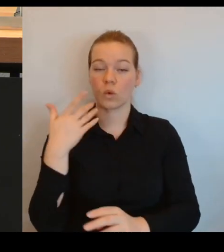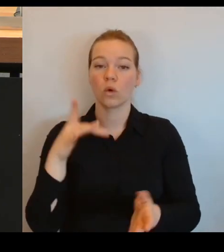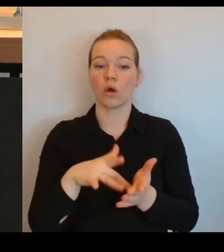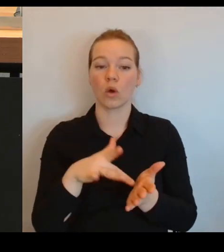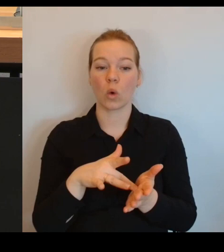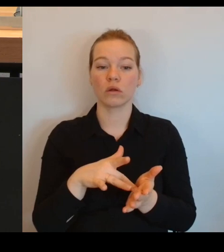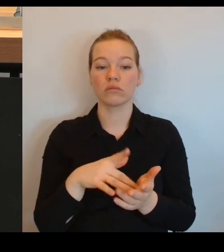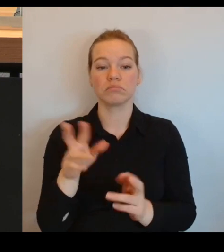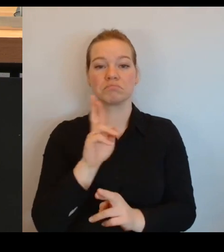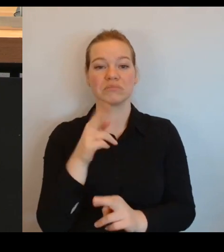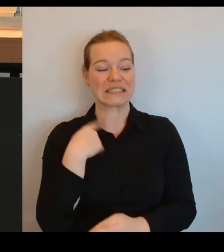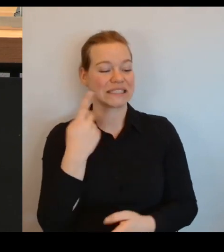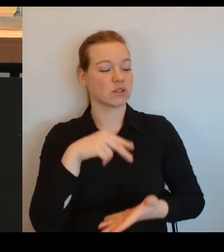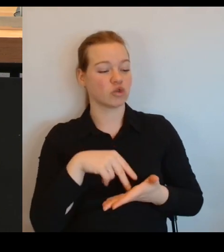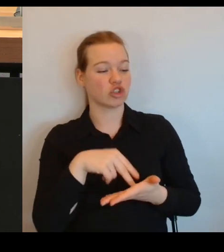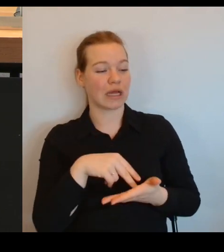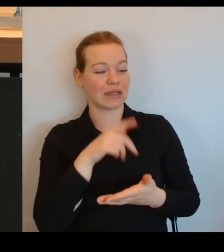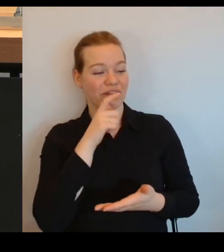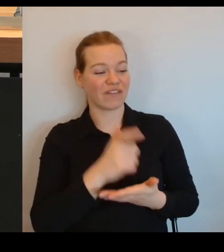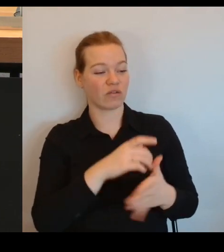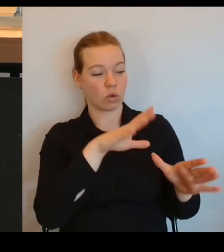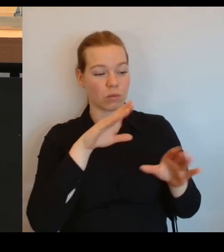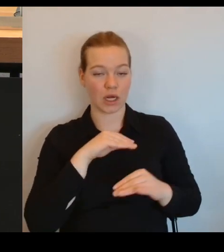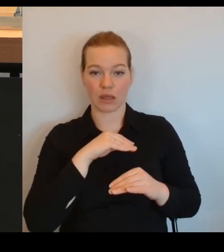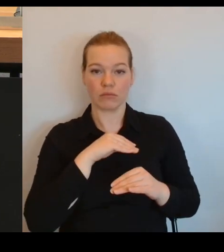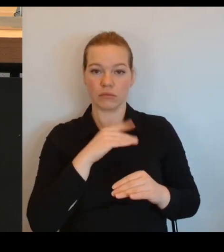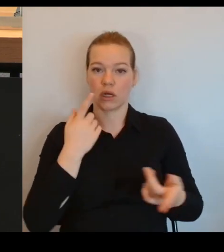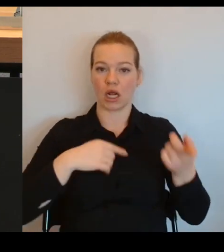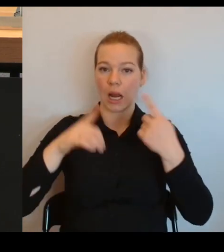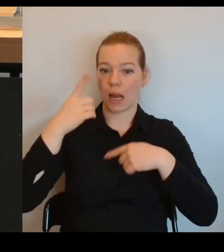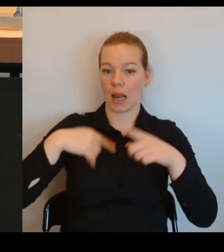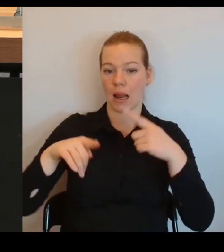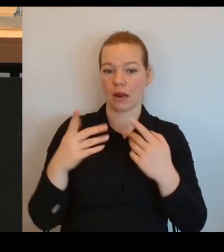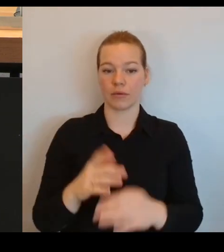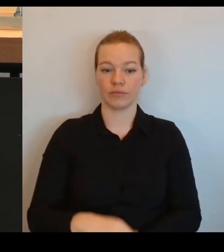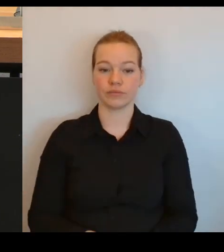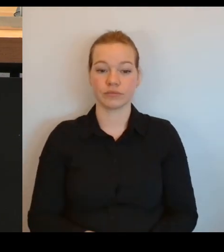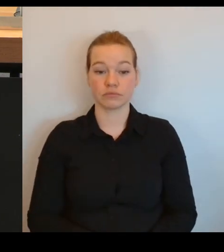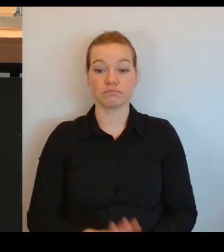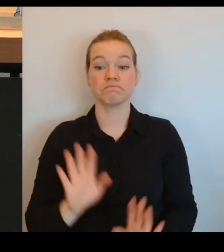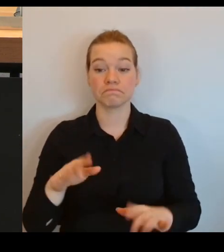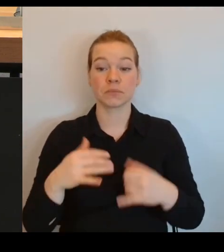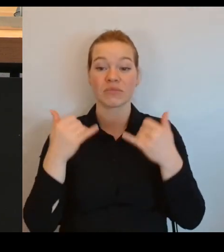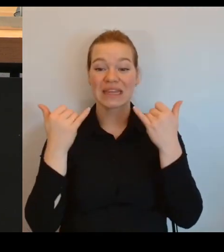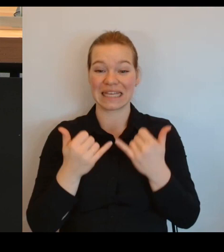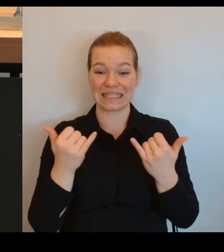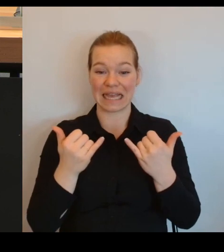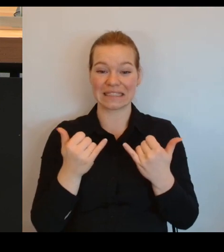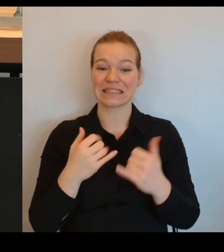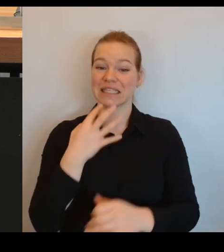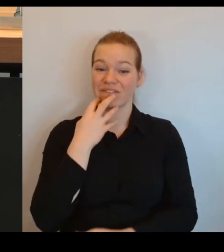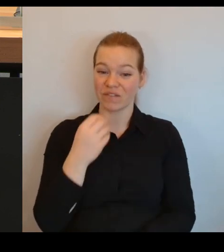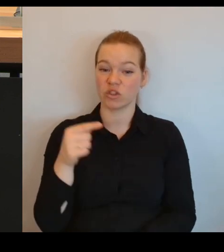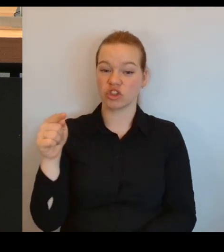übernehmen und aus dem Kessel Buntes ein Feinschmeckermenü kredenzen. Meine Damen und Herren, ob das wirklich klappt?